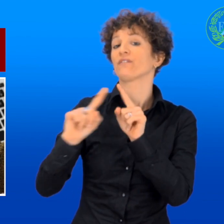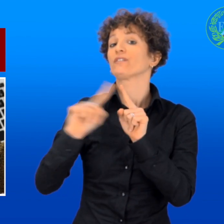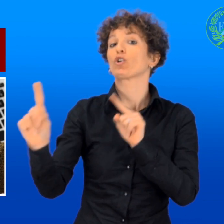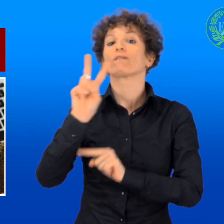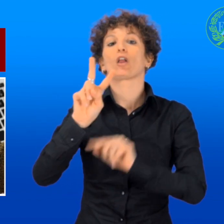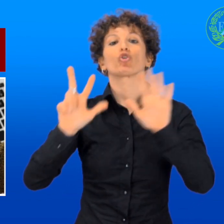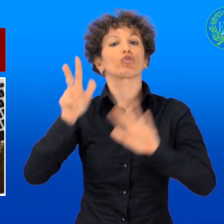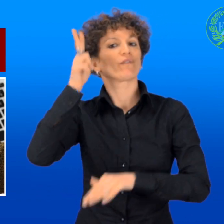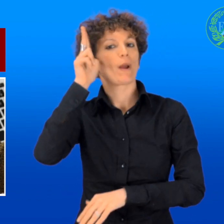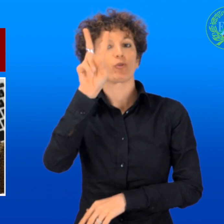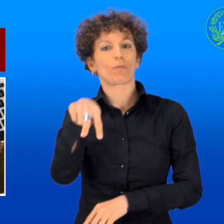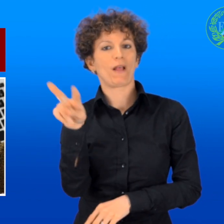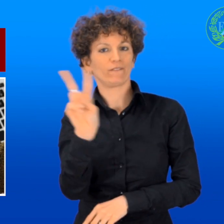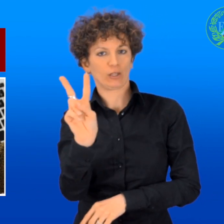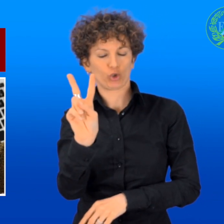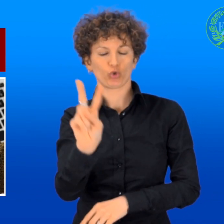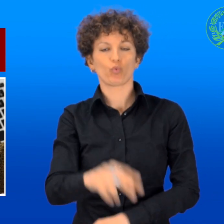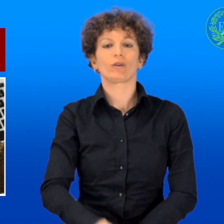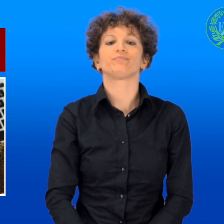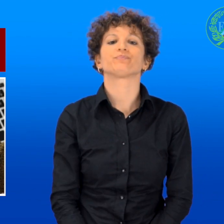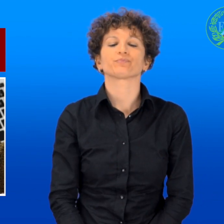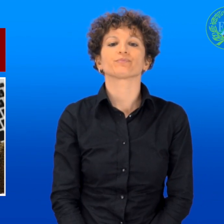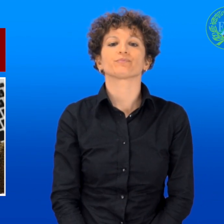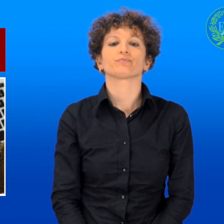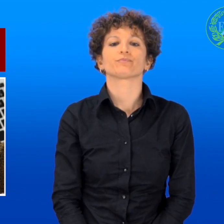(in modalità cosiddetta agile o smart working) FINO AL 28 FEBBRAIO 2022.